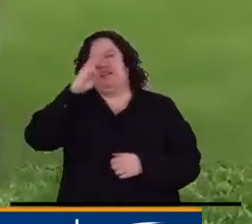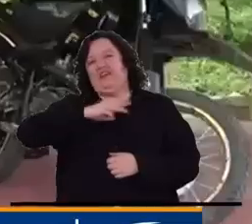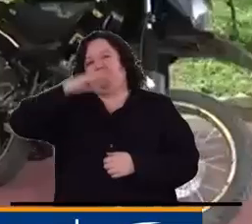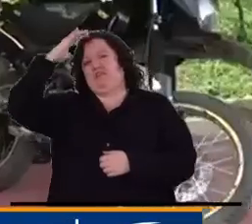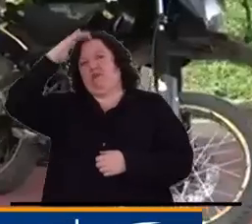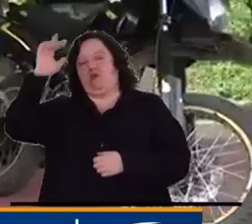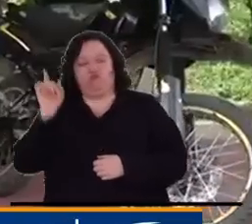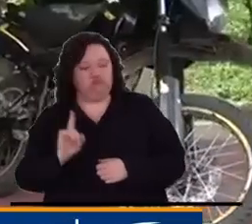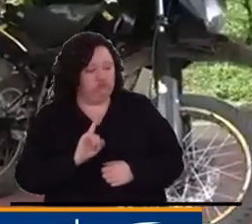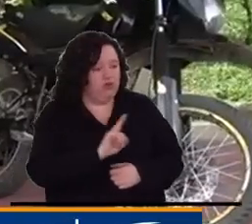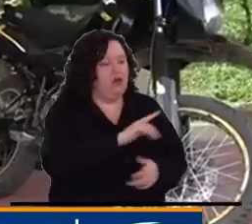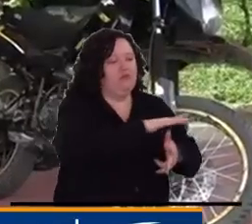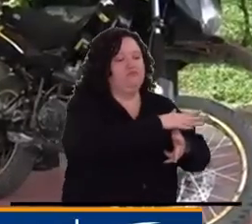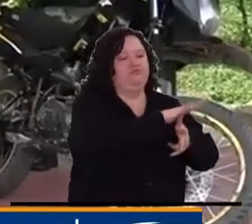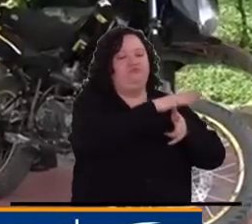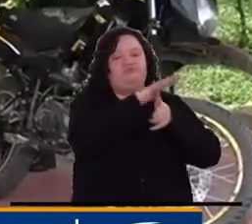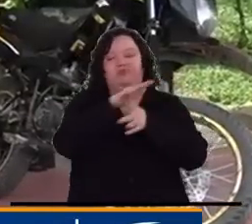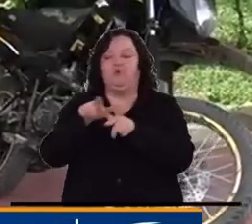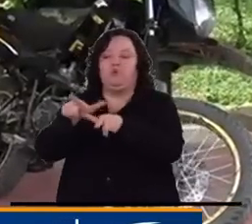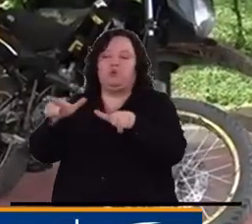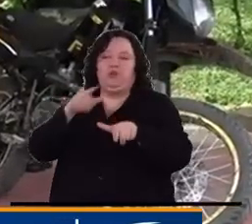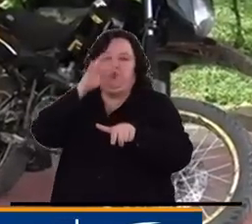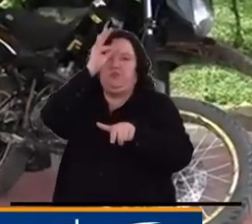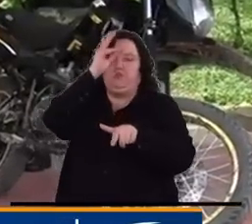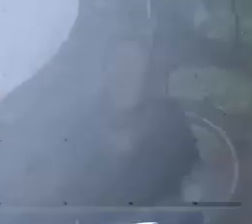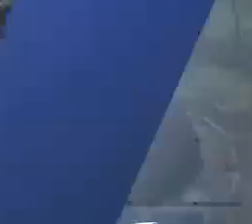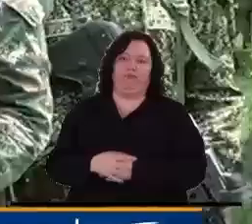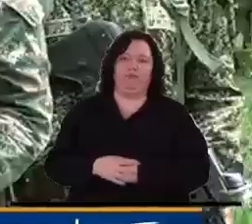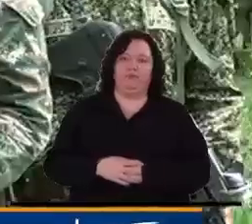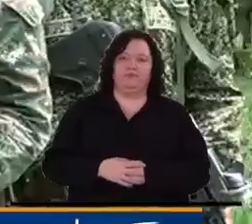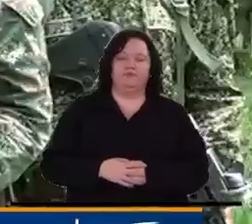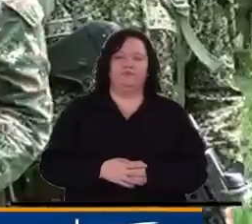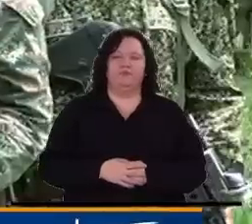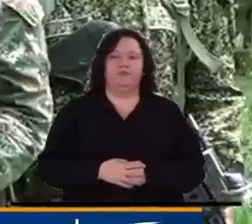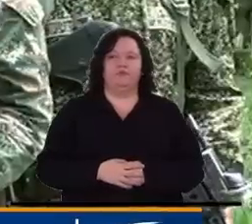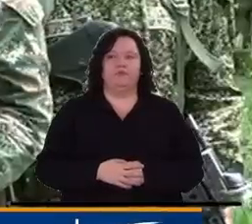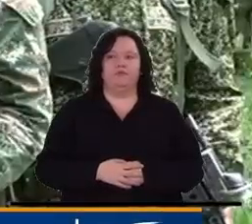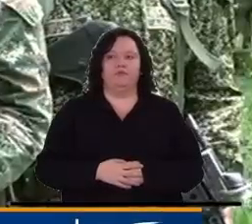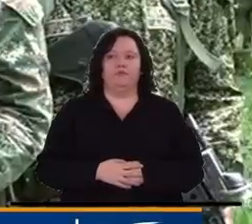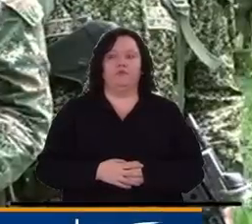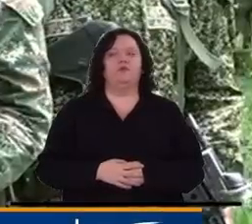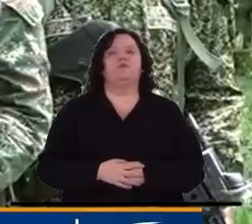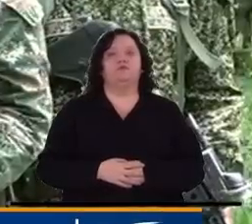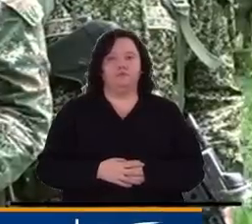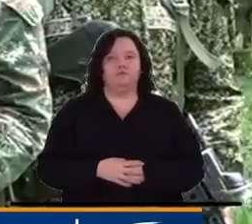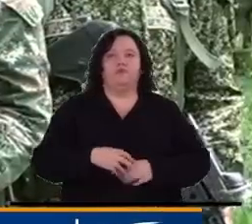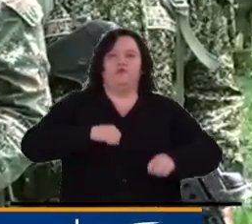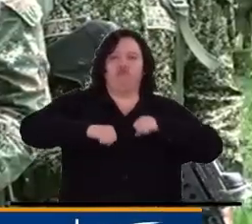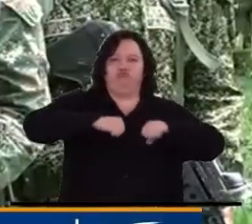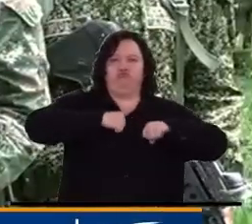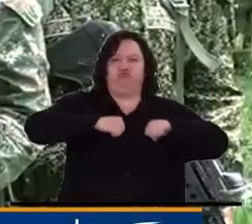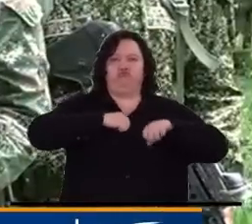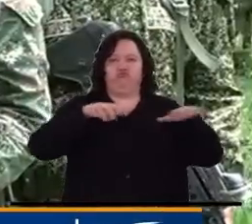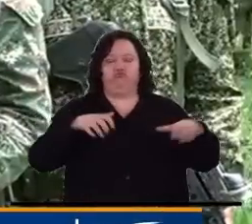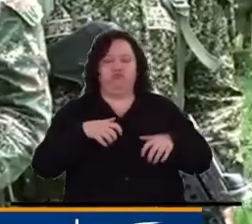Carolina Ramírez de las diferencias, fue capturado, otro resultó herido y se le brindó asistencia médica por intermedio